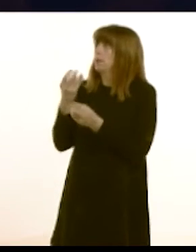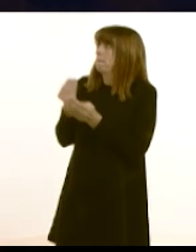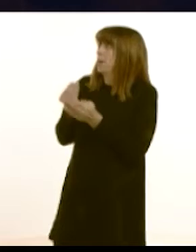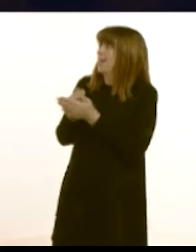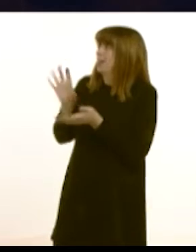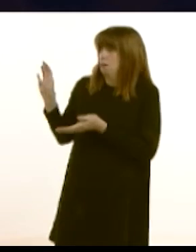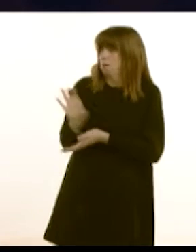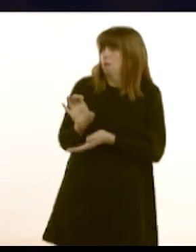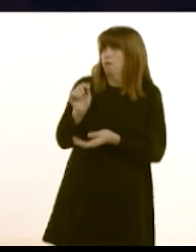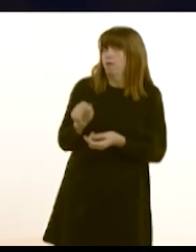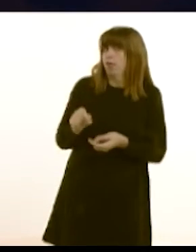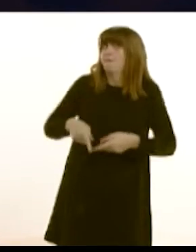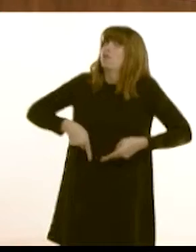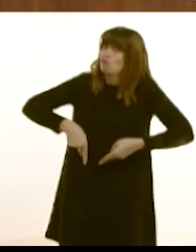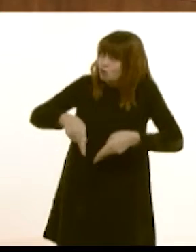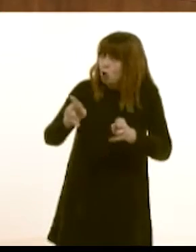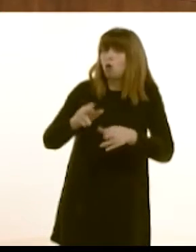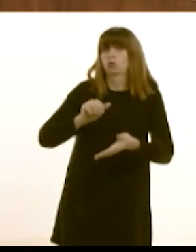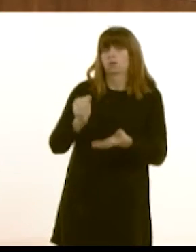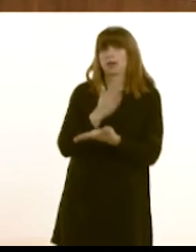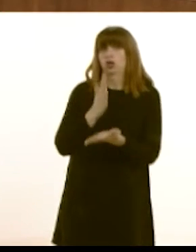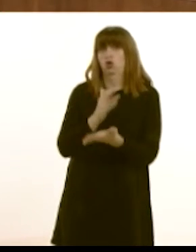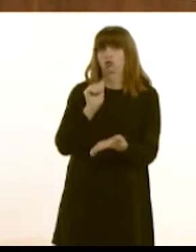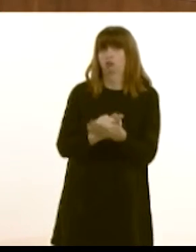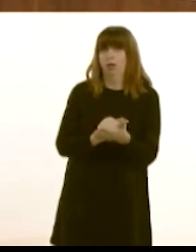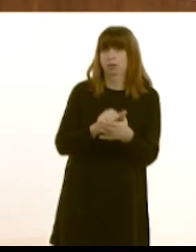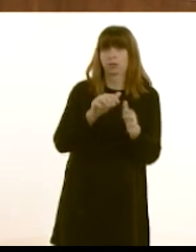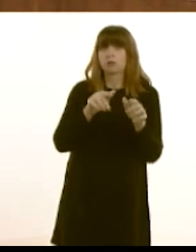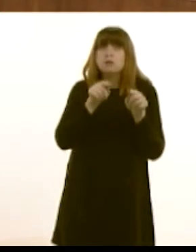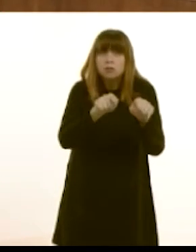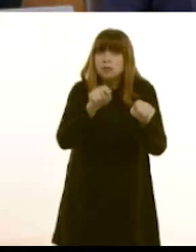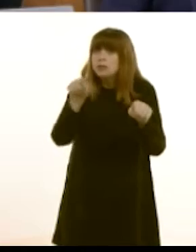Carwyn Jones: Maeír asiantaeth yn gyfrifol am yr heolydd ëtrunkí, y prif heolydd, ac